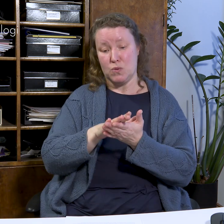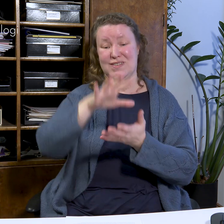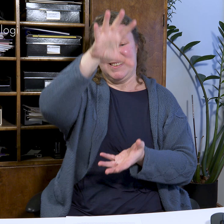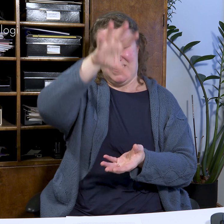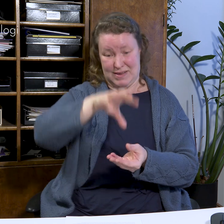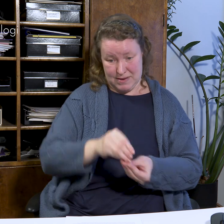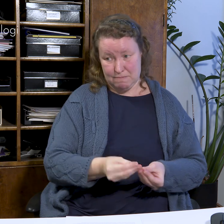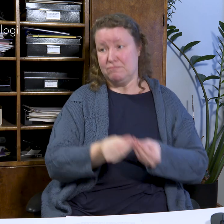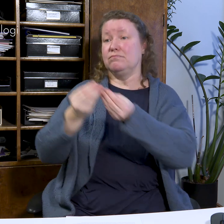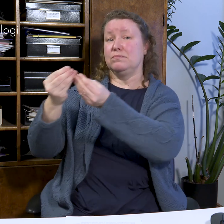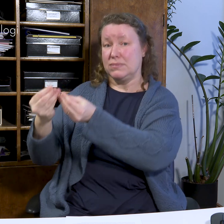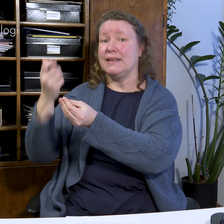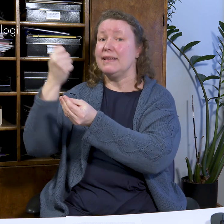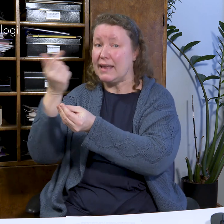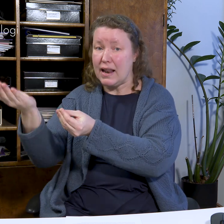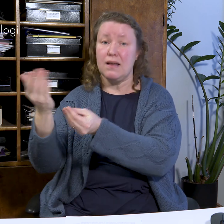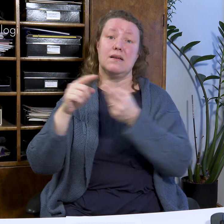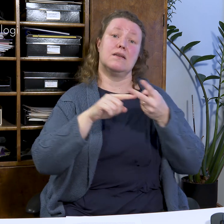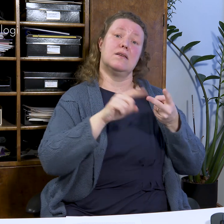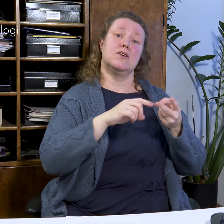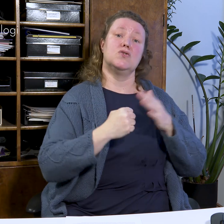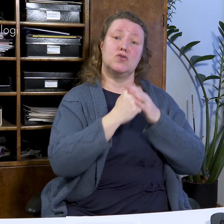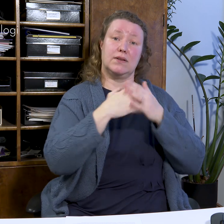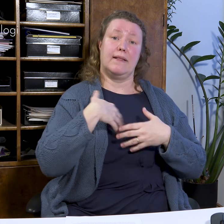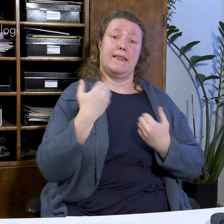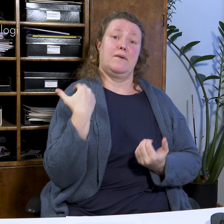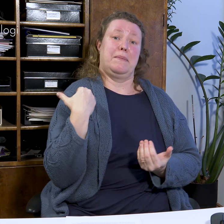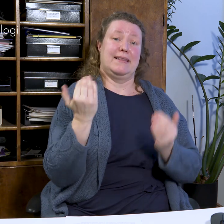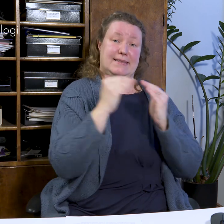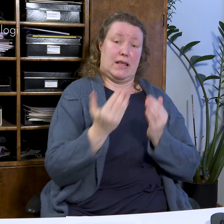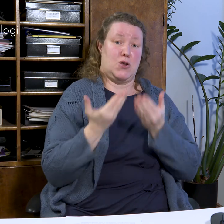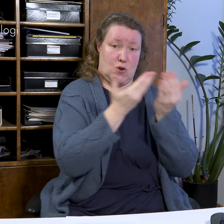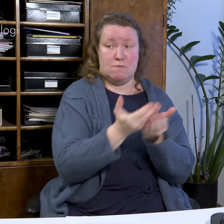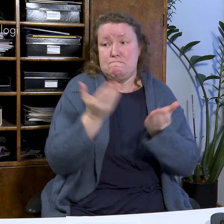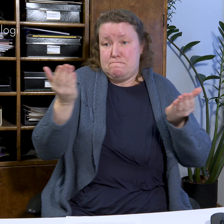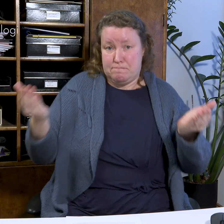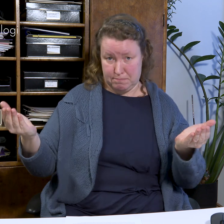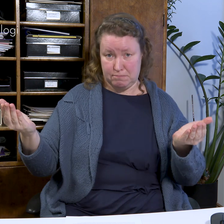sekä sosiaali- ja terveysministeriöön että Kelaan.